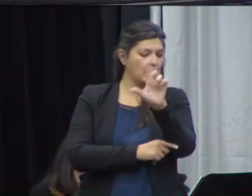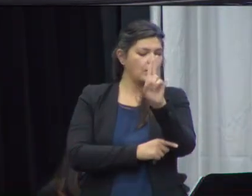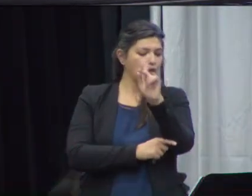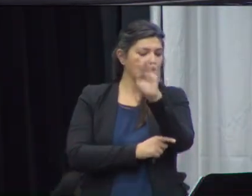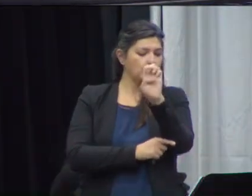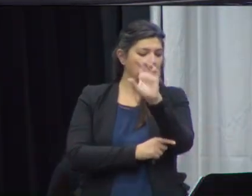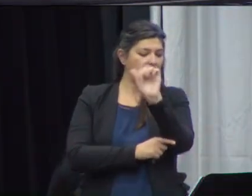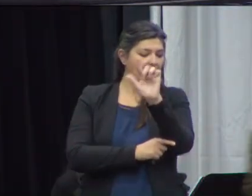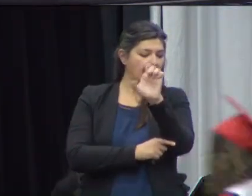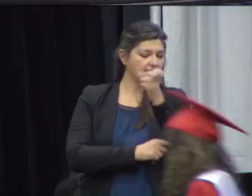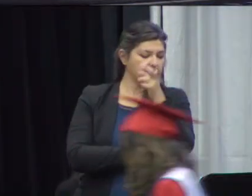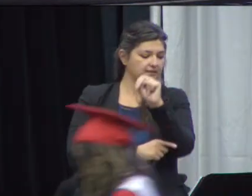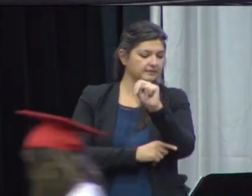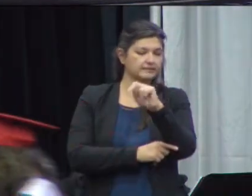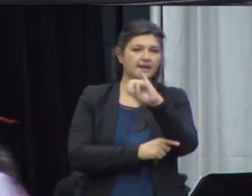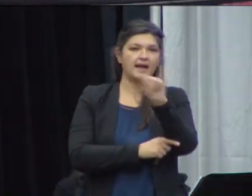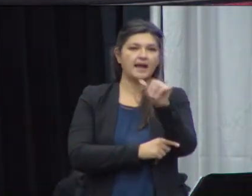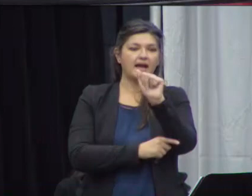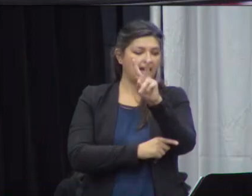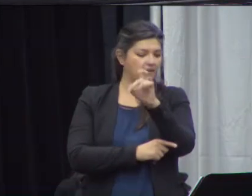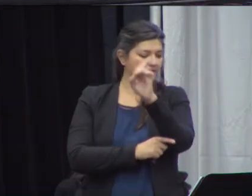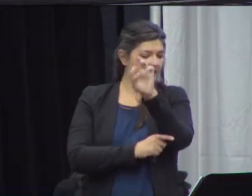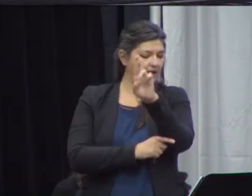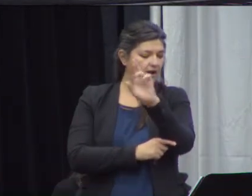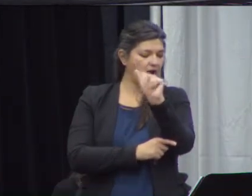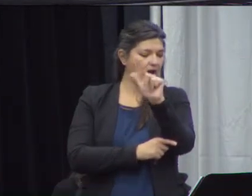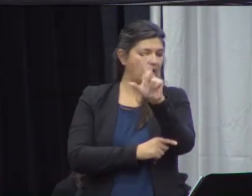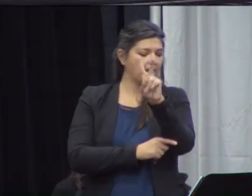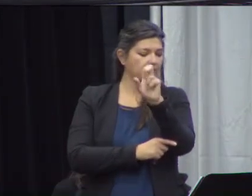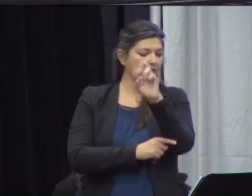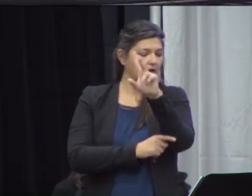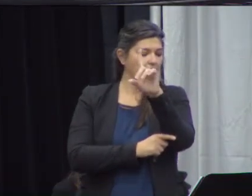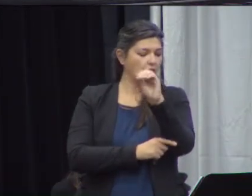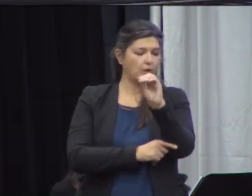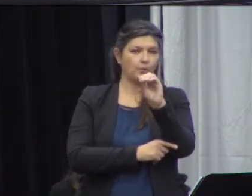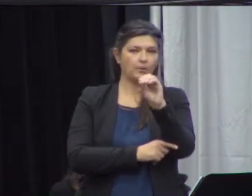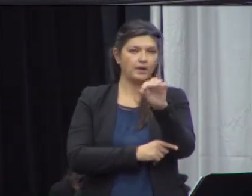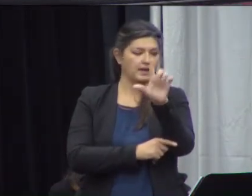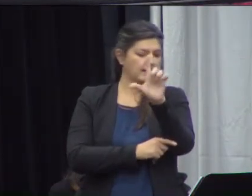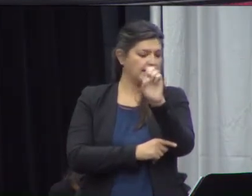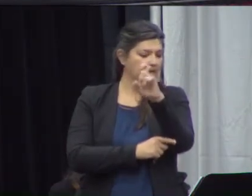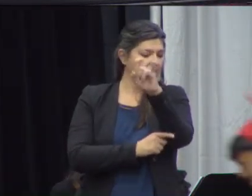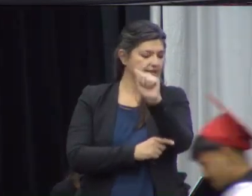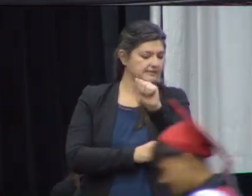Javier Alvarado. (audience applauds) Lexy Alverson.